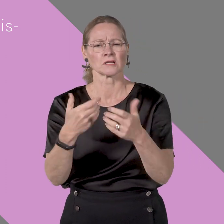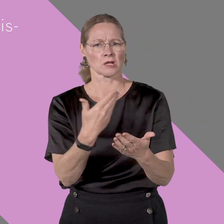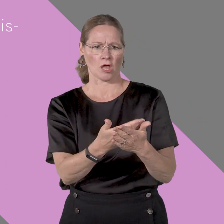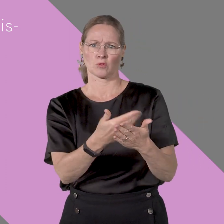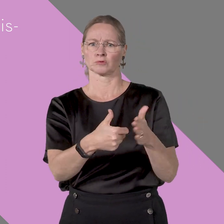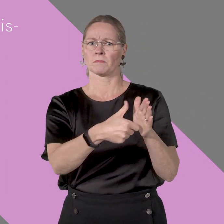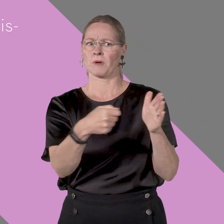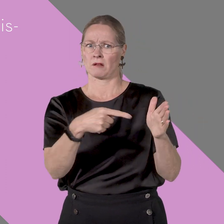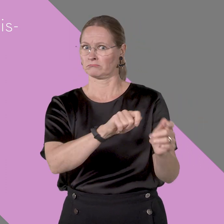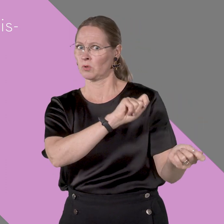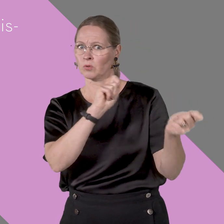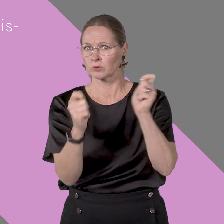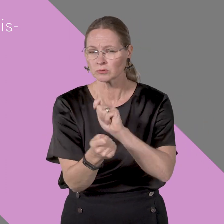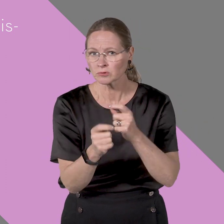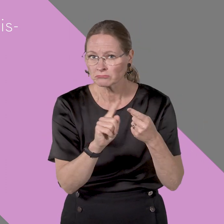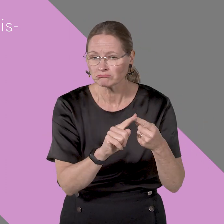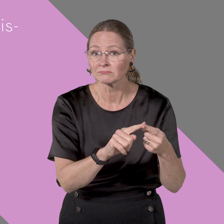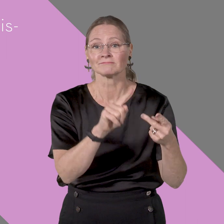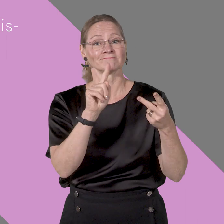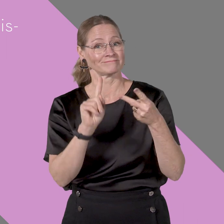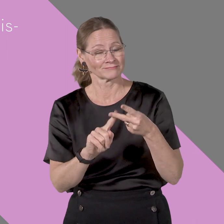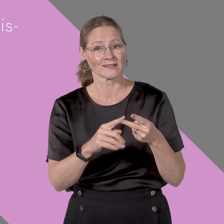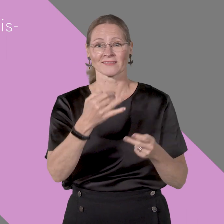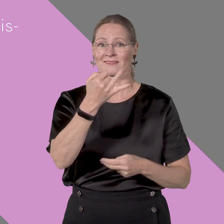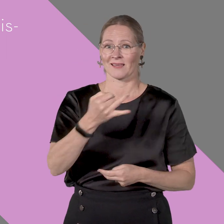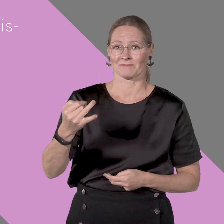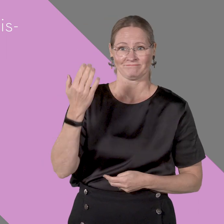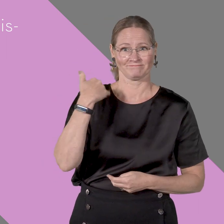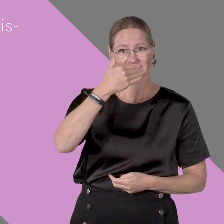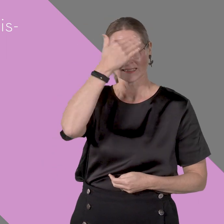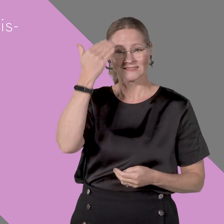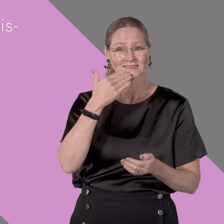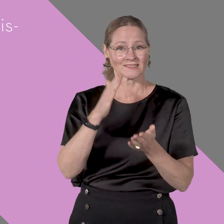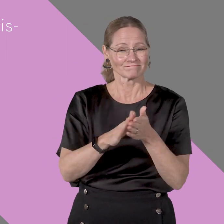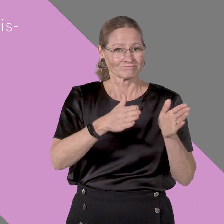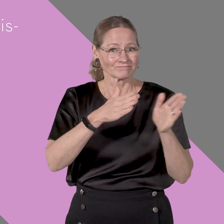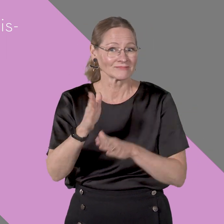rahoitusmallin uudistusta sekä Tampereella kesäkuussa järjestettyä -